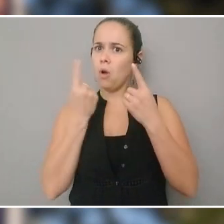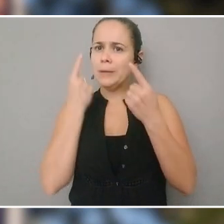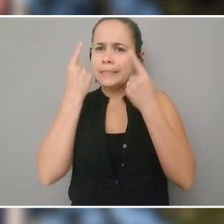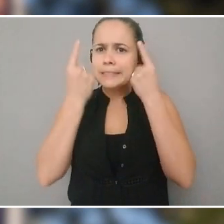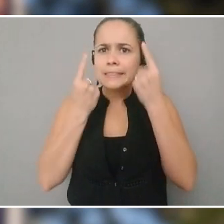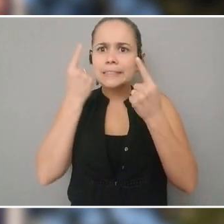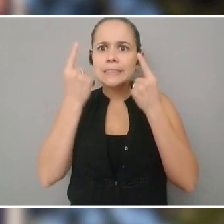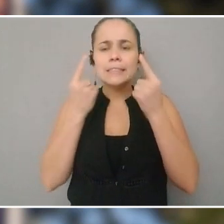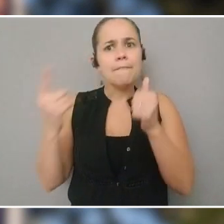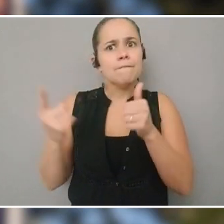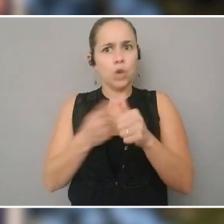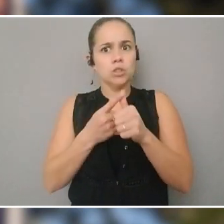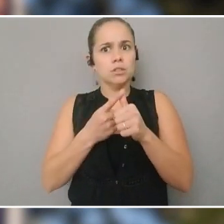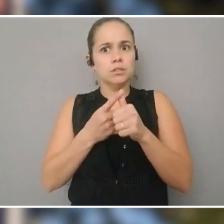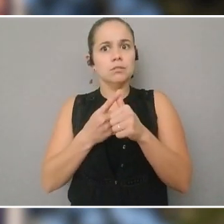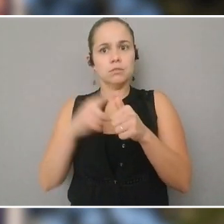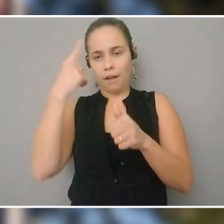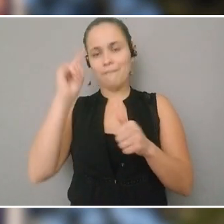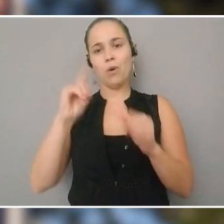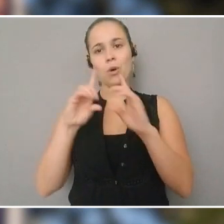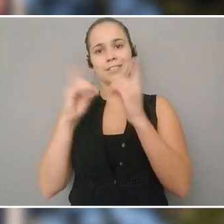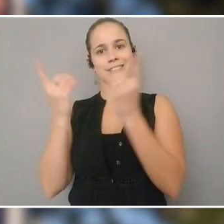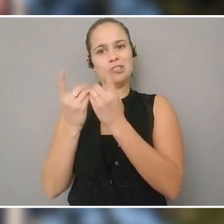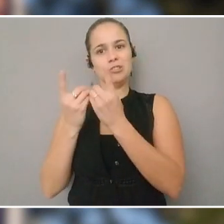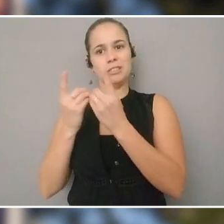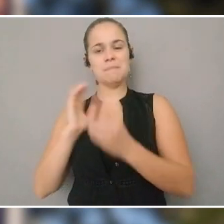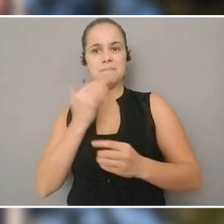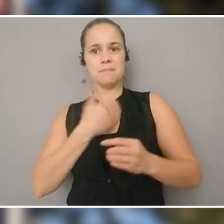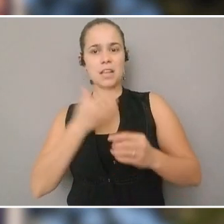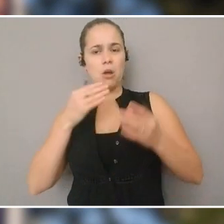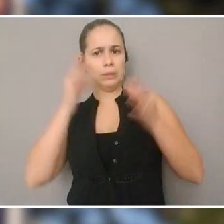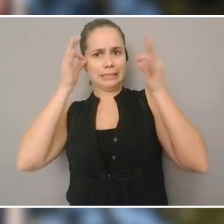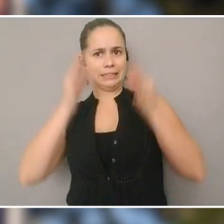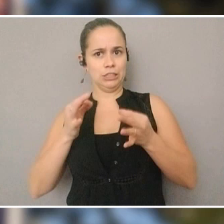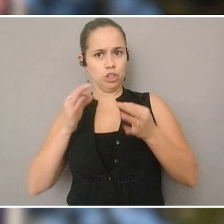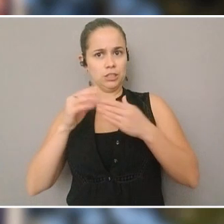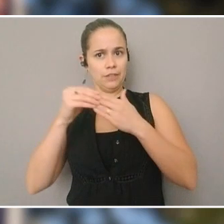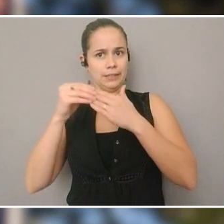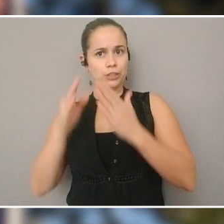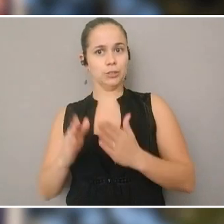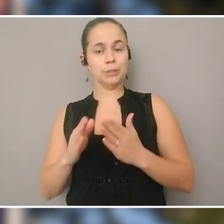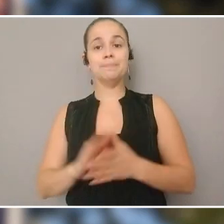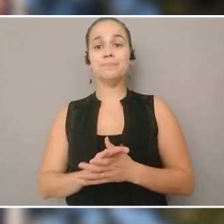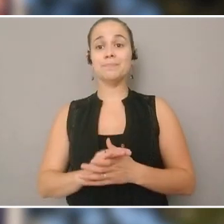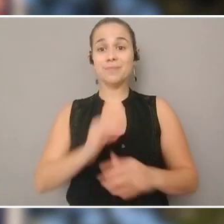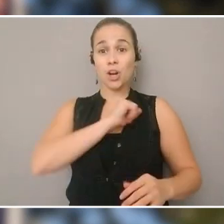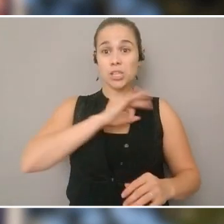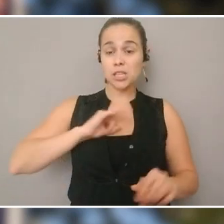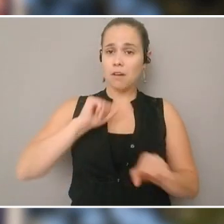el liderazgo de los colegios y distritos.